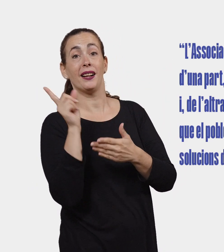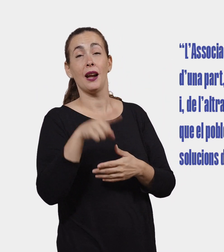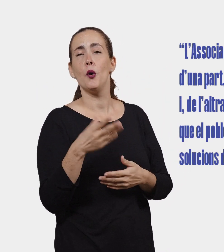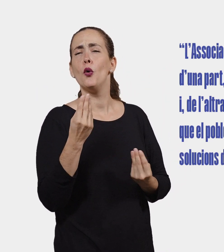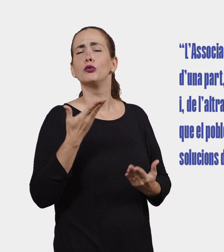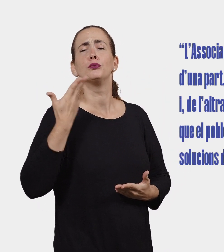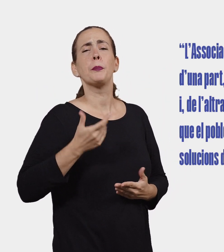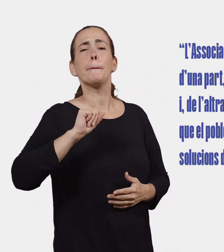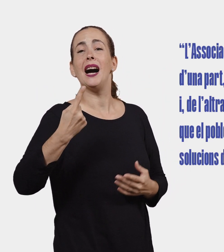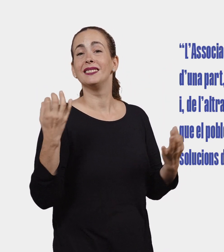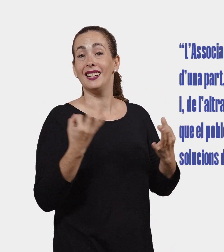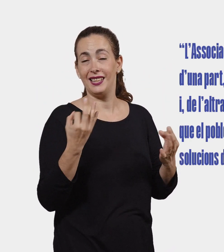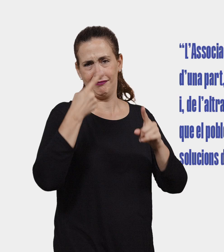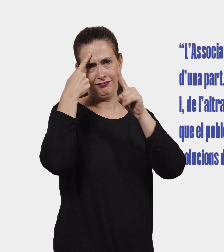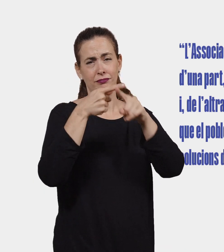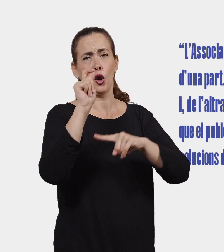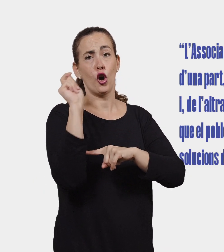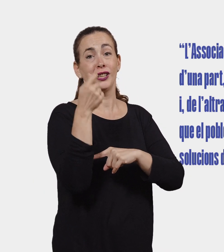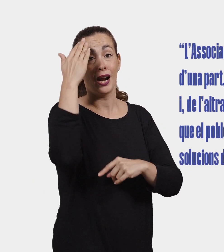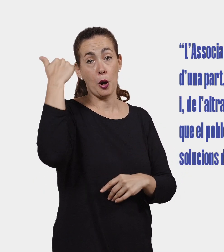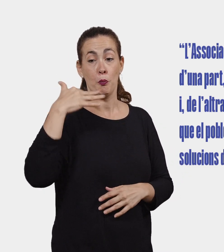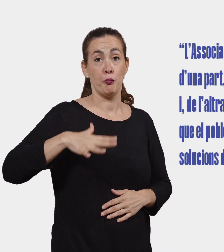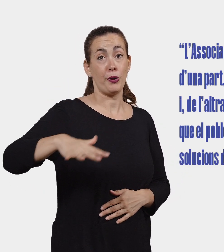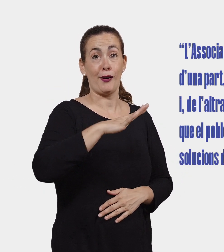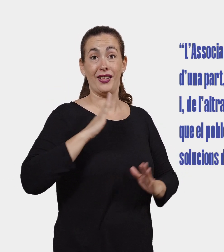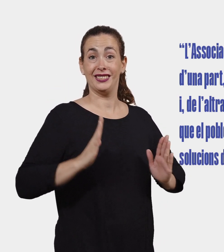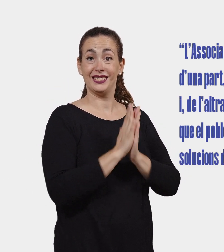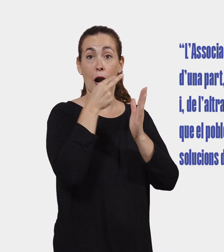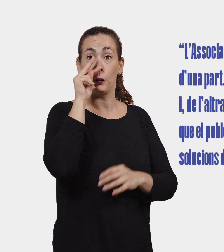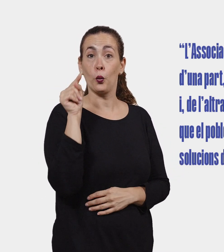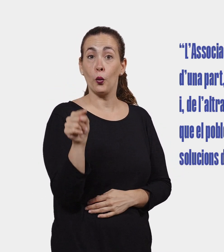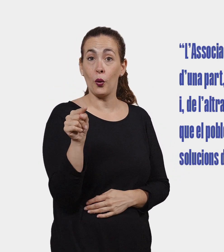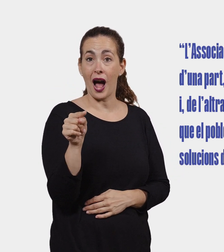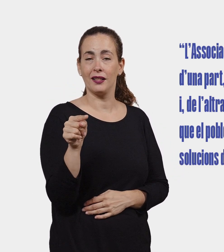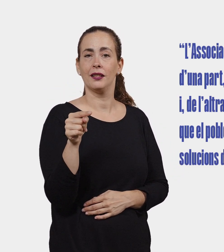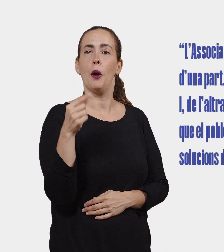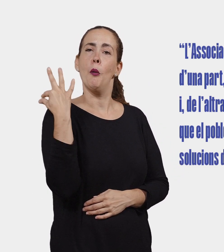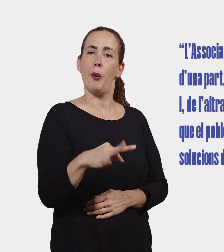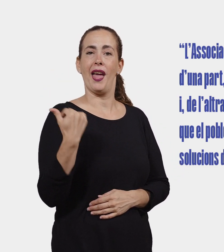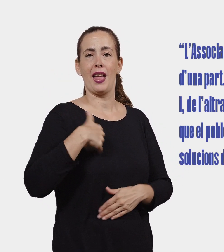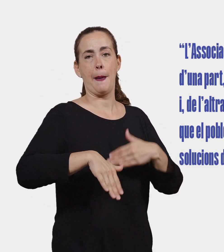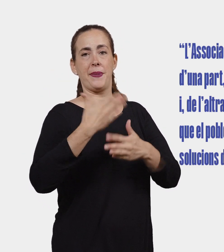i, de l'altra (cosa molt més important), aconseguir que el poble de Sant Cugat pugui començar a plantejar